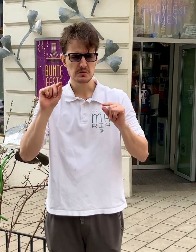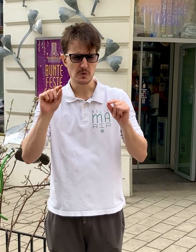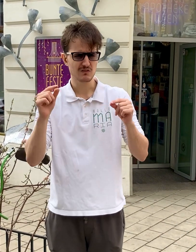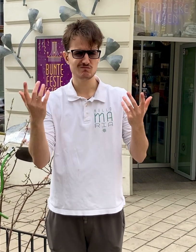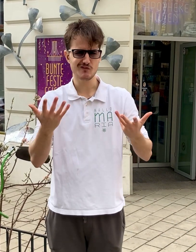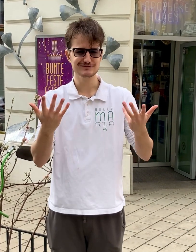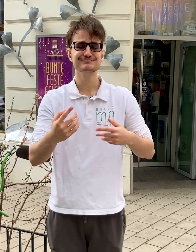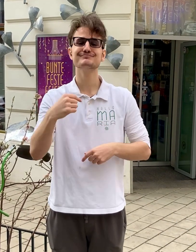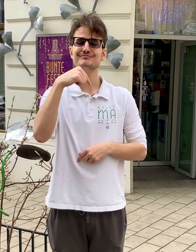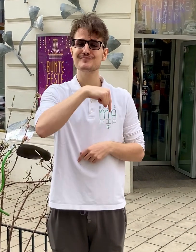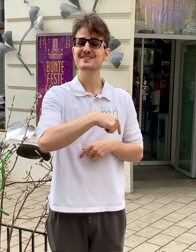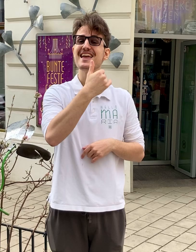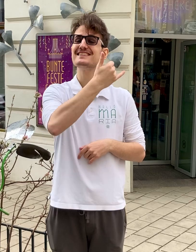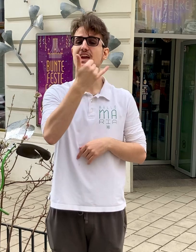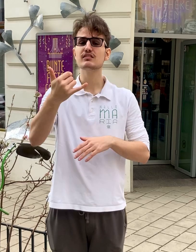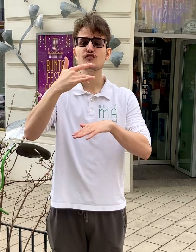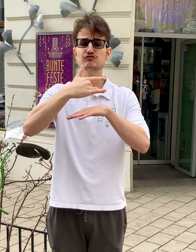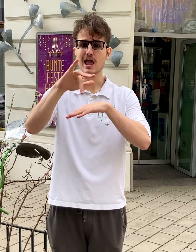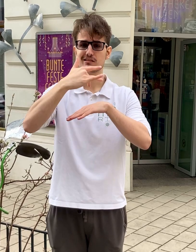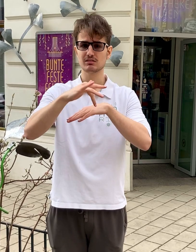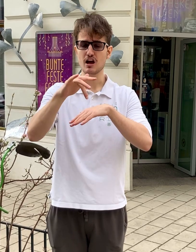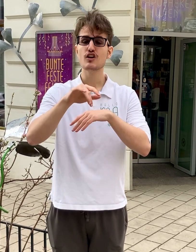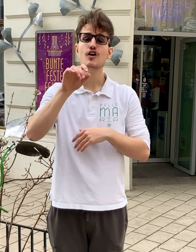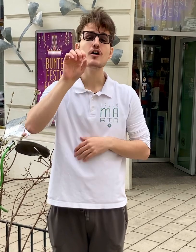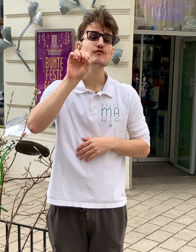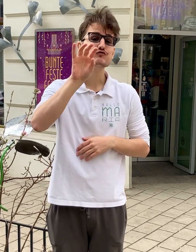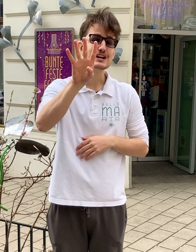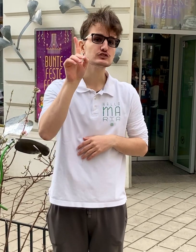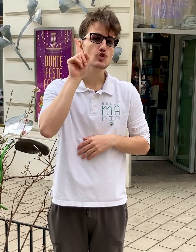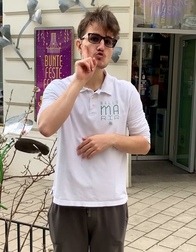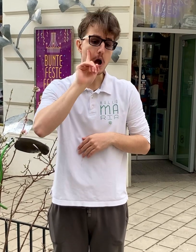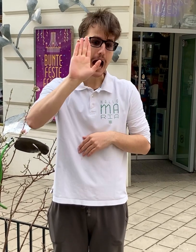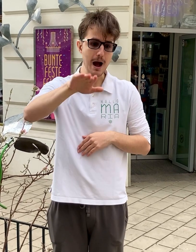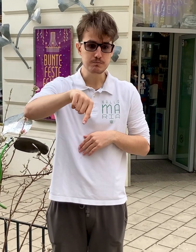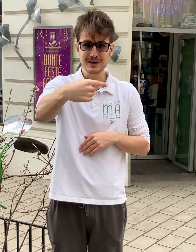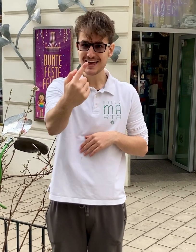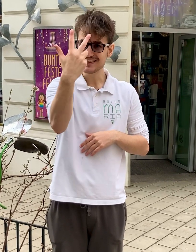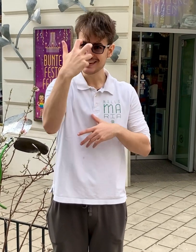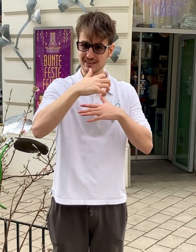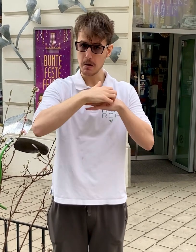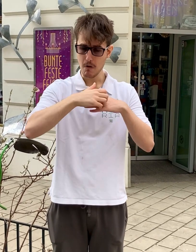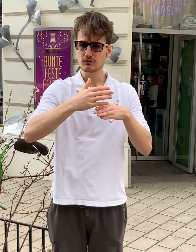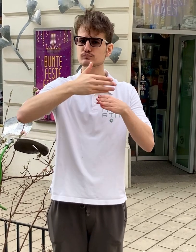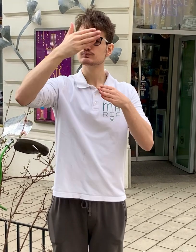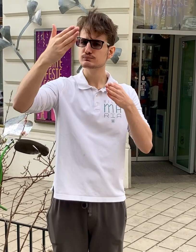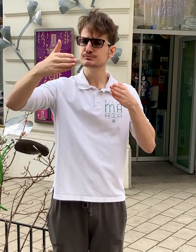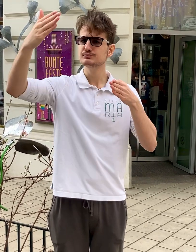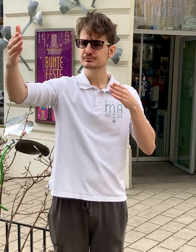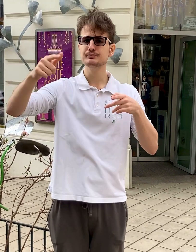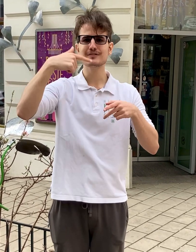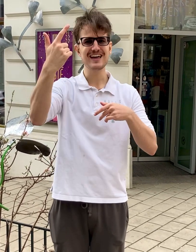Das ist ein Nordic-Walking-Treff, der ab 3. März hier in der Apotheke startet und